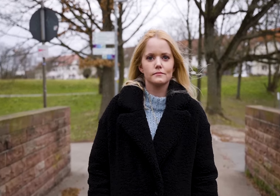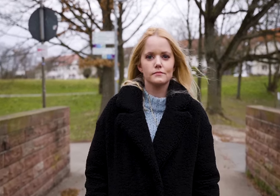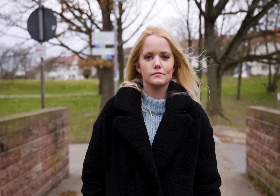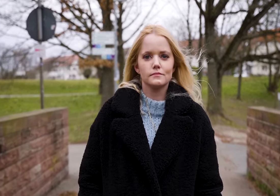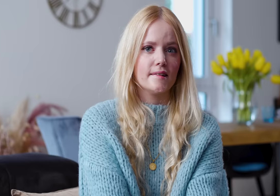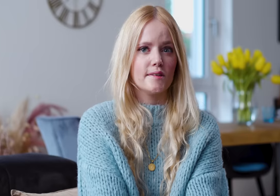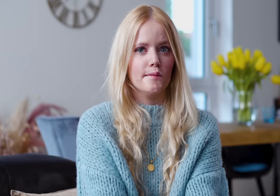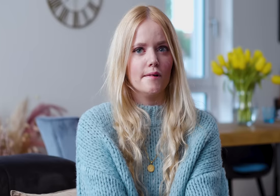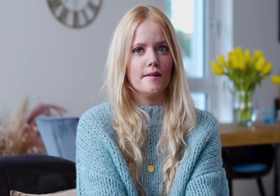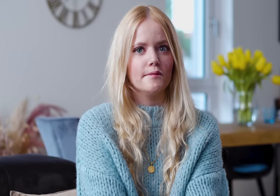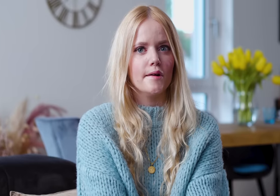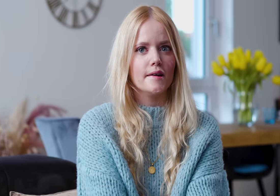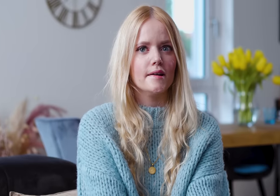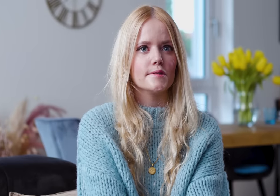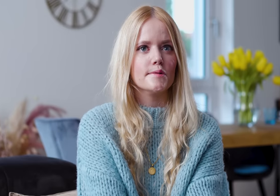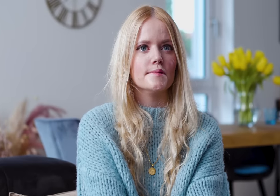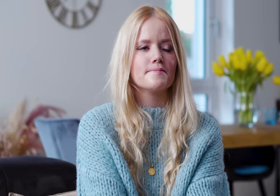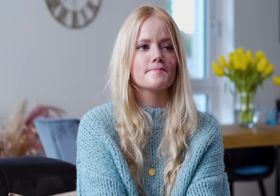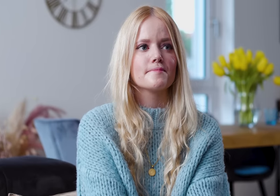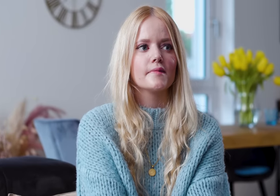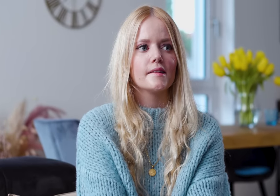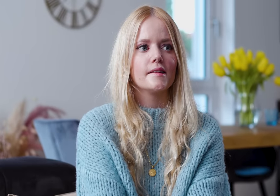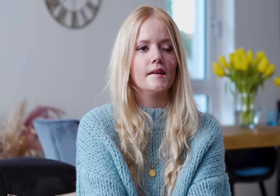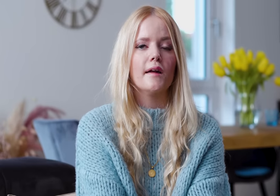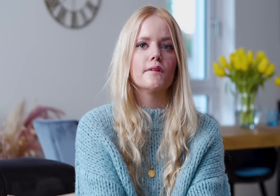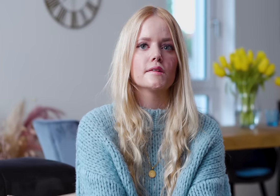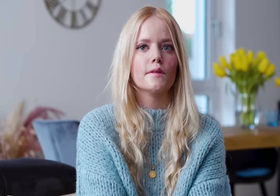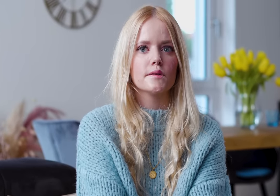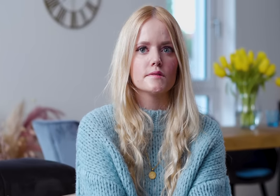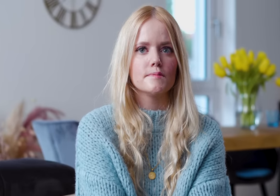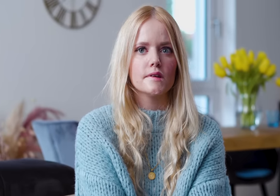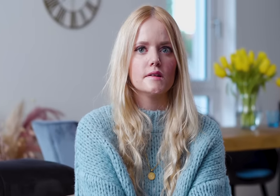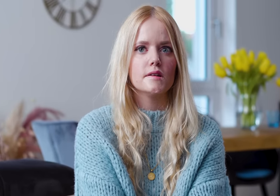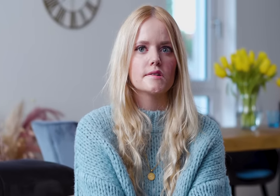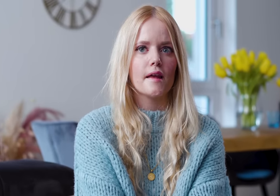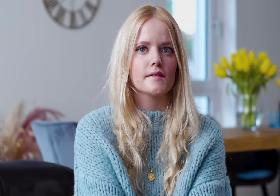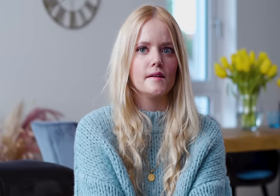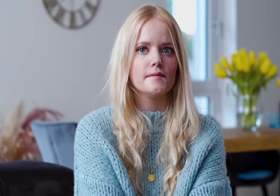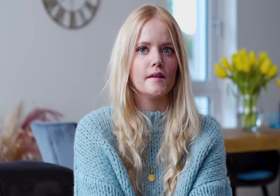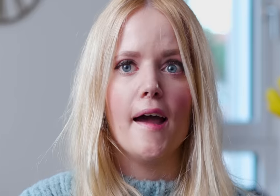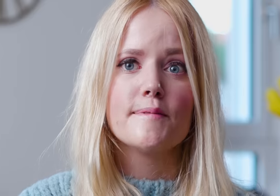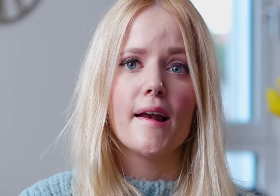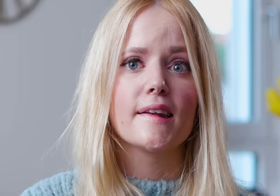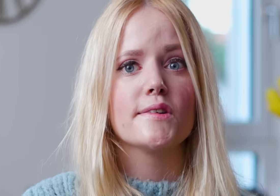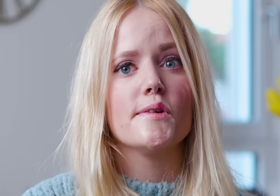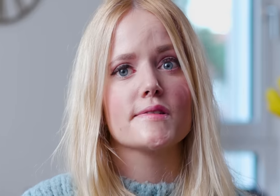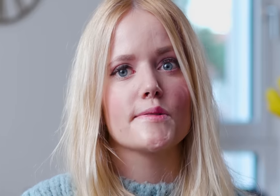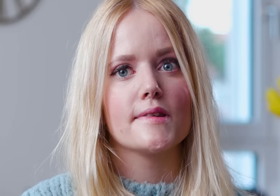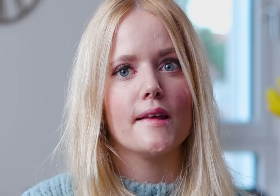Mein rechtes Ohr wurde so ... Anfang 2017 schlechter. Einmal hatt ich 'nen Hörsturz,